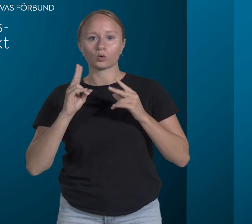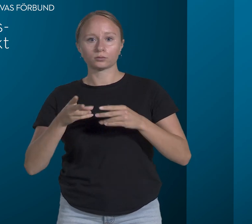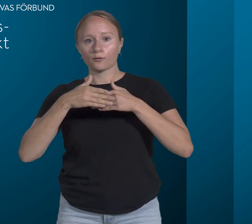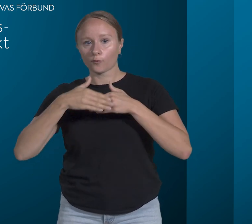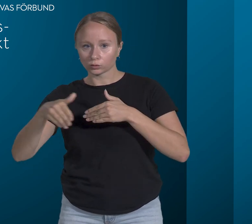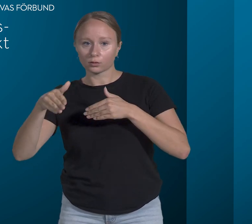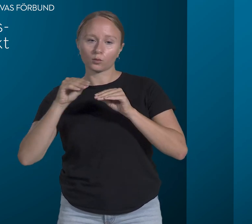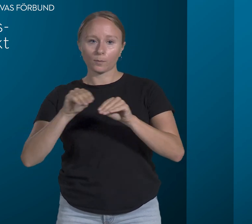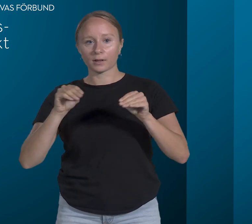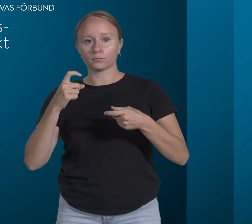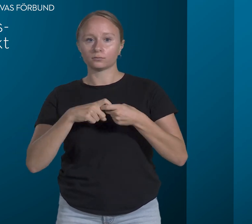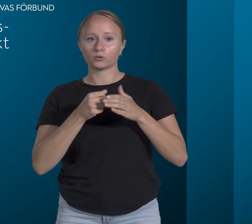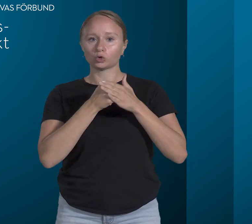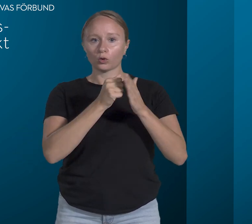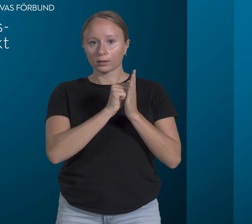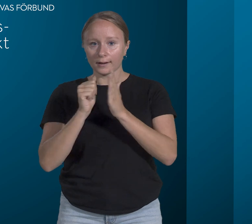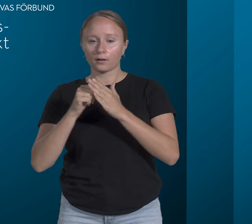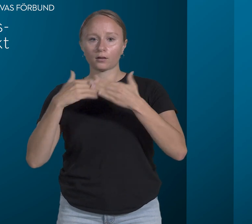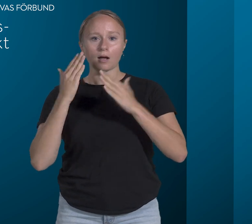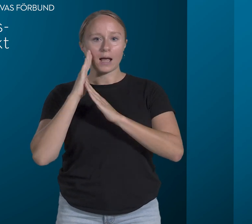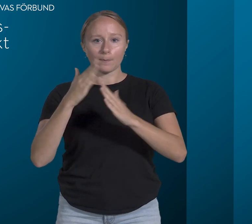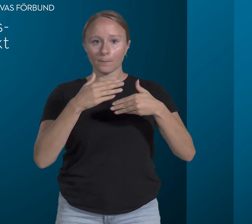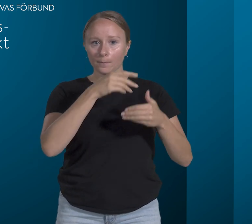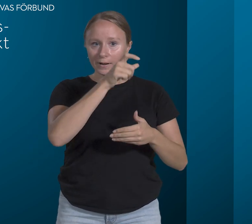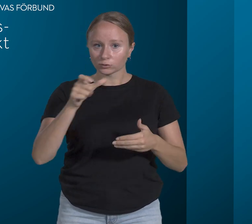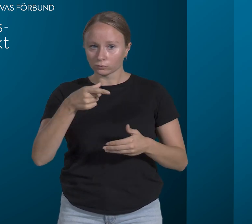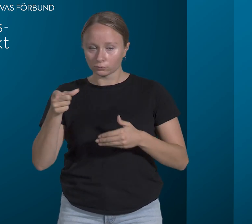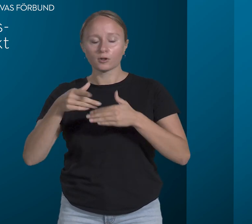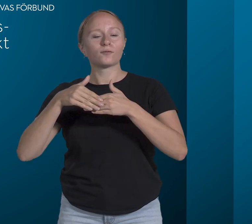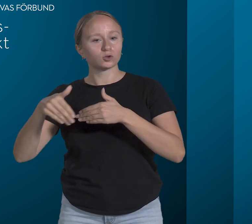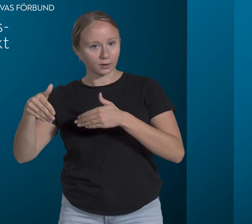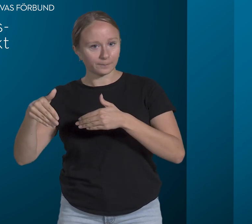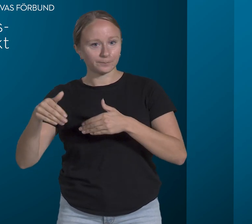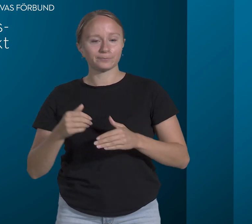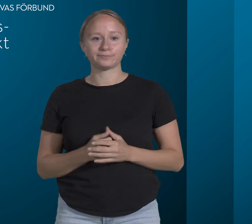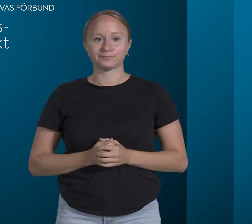och fortbildning i stödtecken hölls för daghemspersonal.